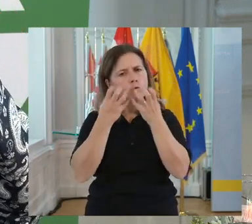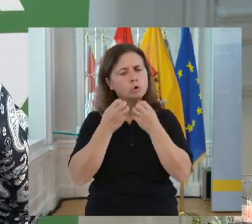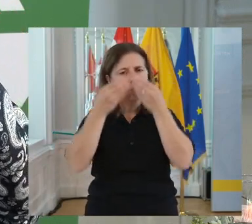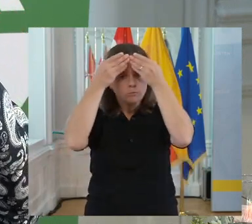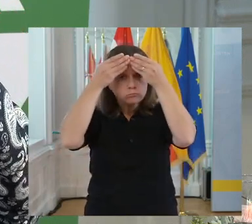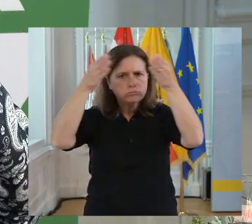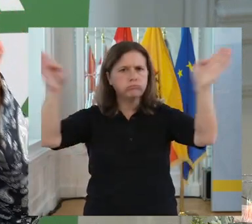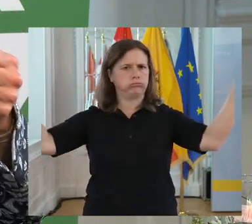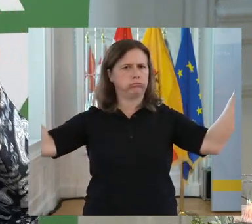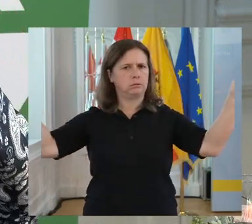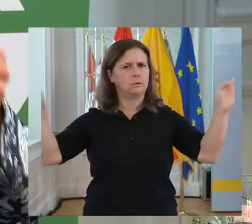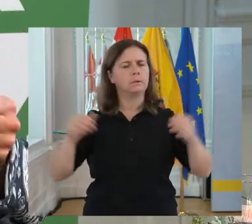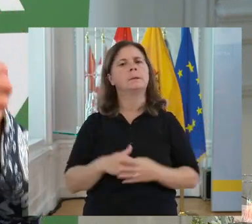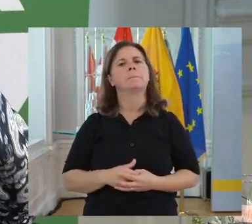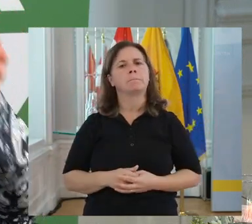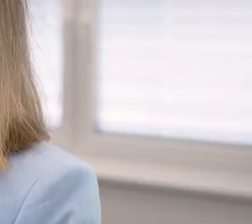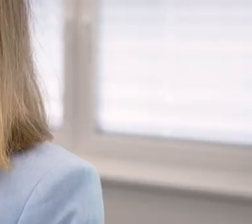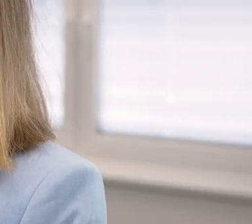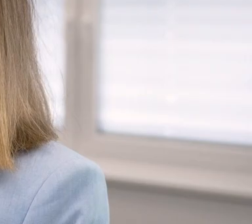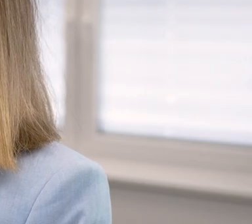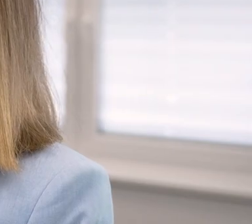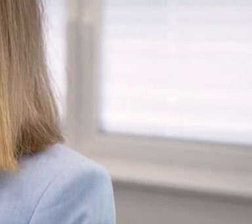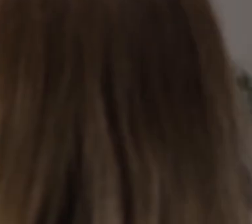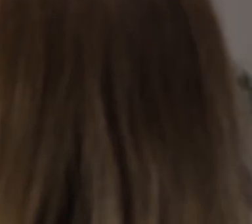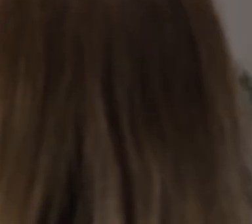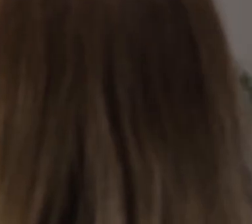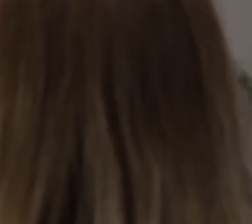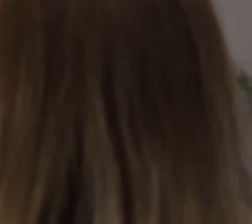in welchem Beruf auch immer, in welchem Unternehmen auch immer, tätig zu sein.